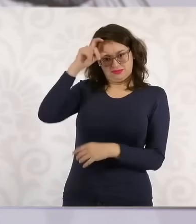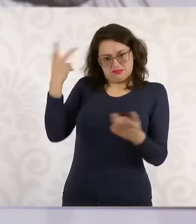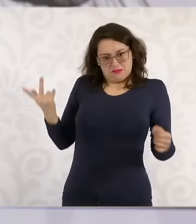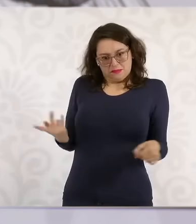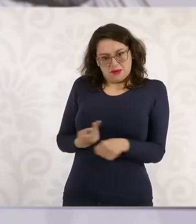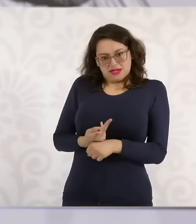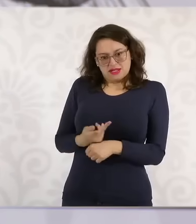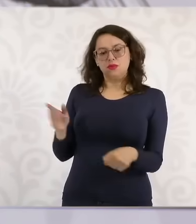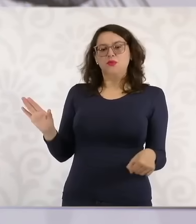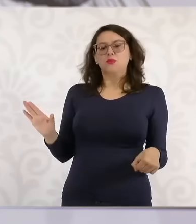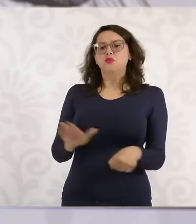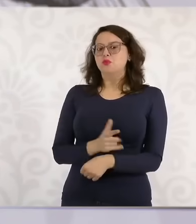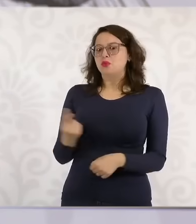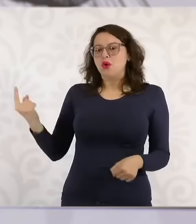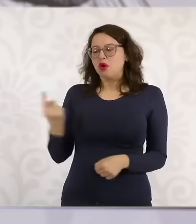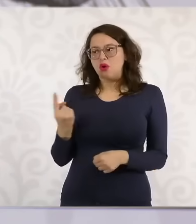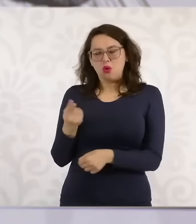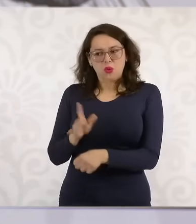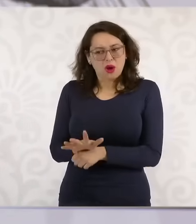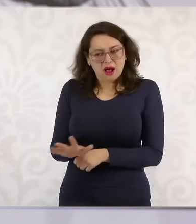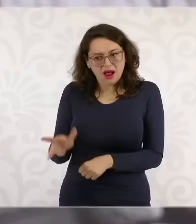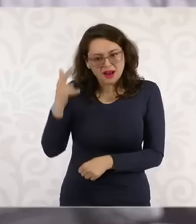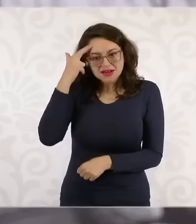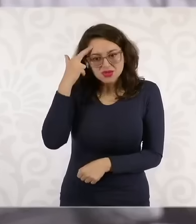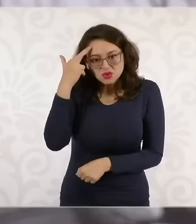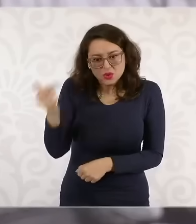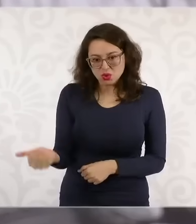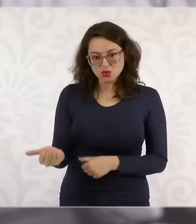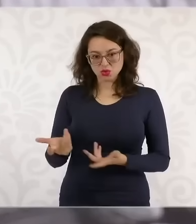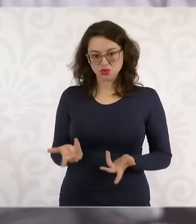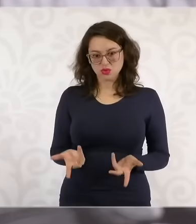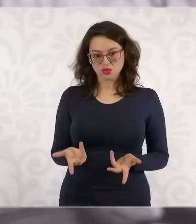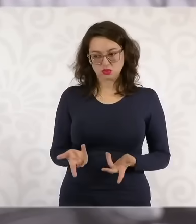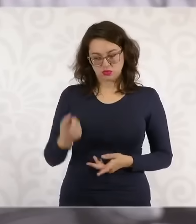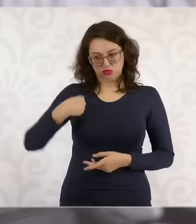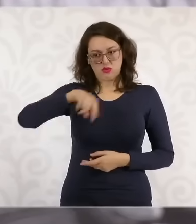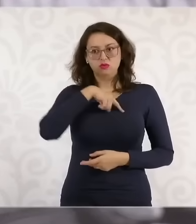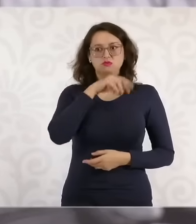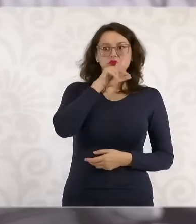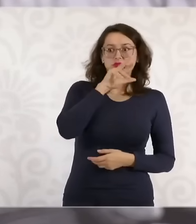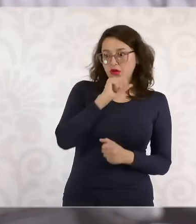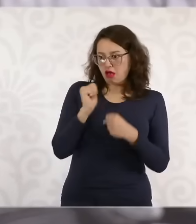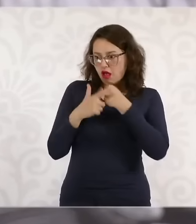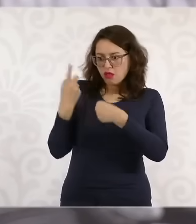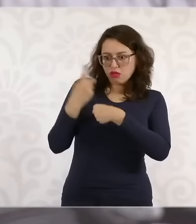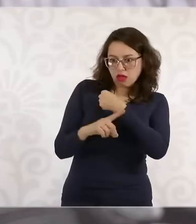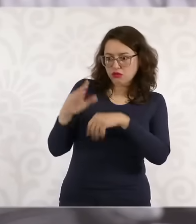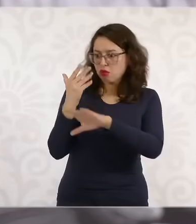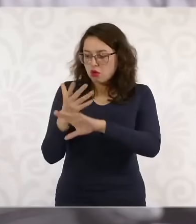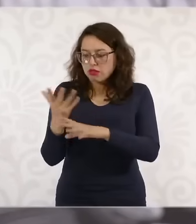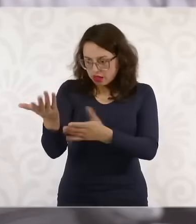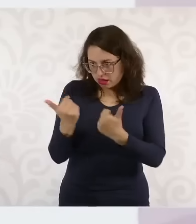Porque la afectación a la población es la que a nosotros nos preocupa y que no se entienda